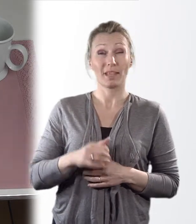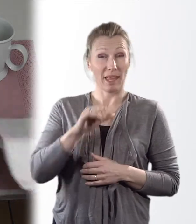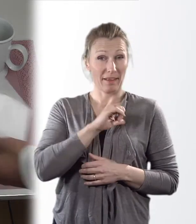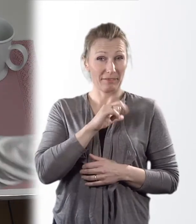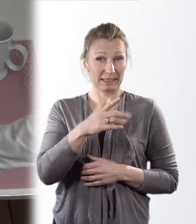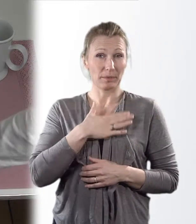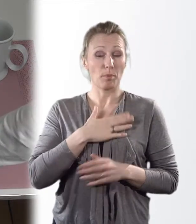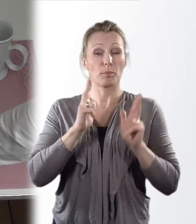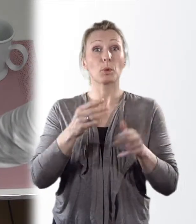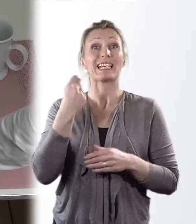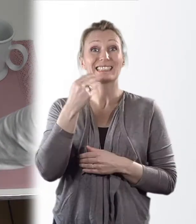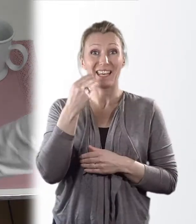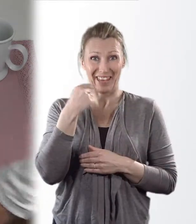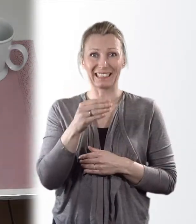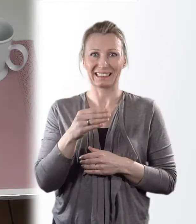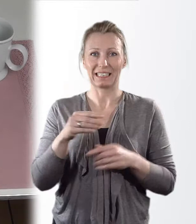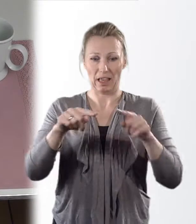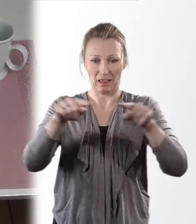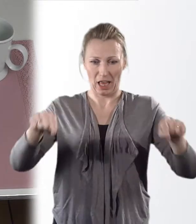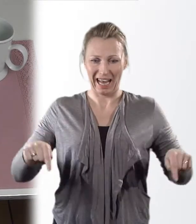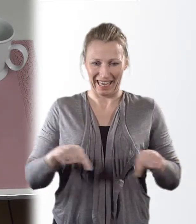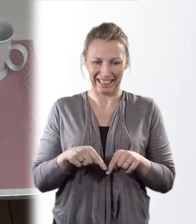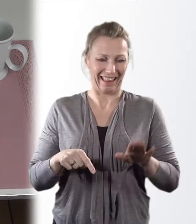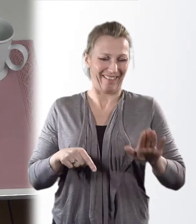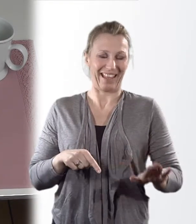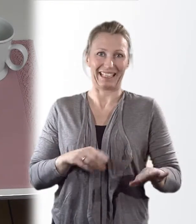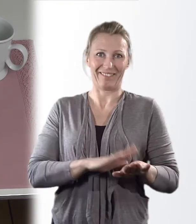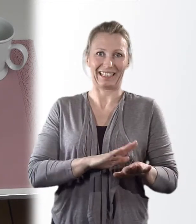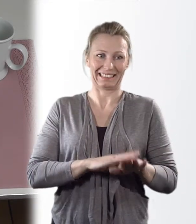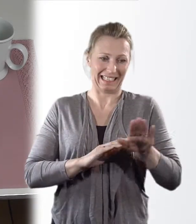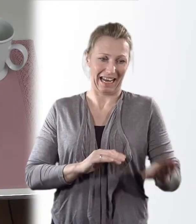Hvis du bruker serviett kan den ligge til venstre for tallerkenen.